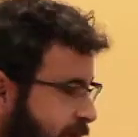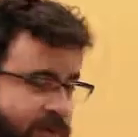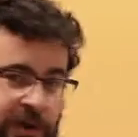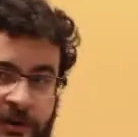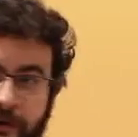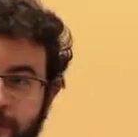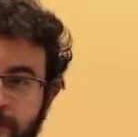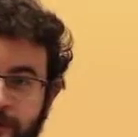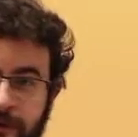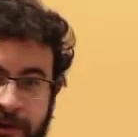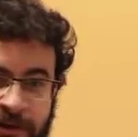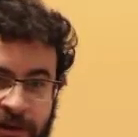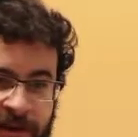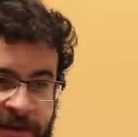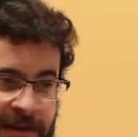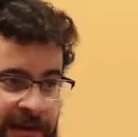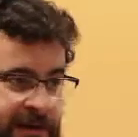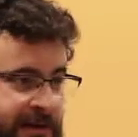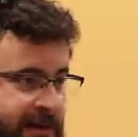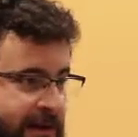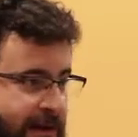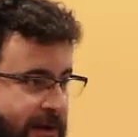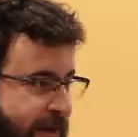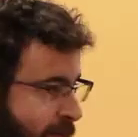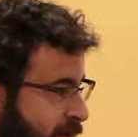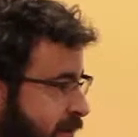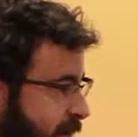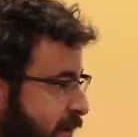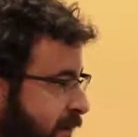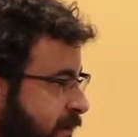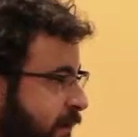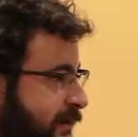cultura de Gobierno Abierto, con la idea de extender un gobierno transparente, de